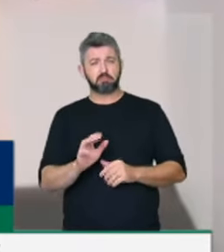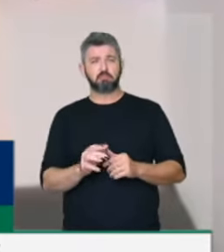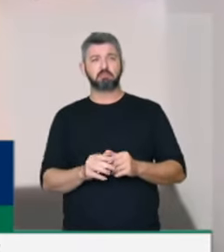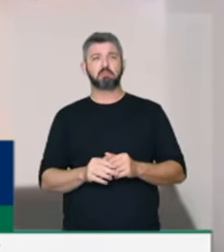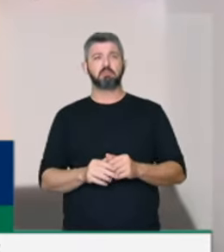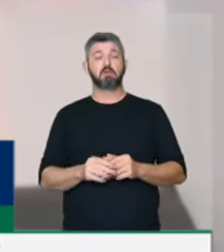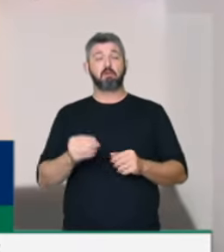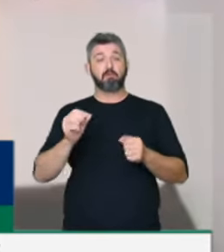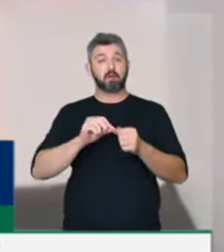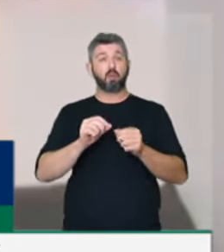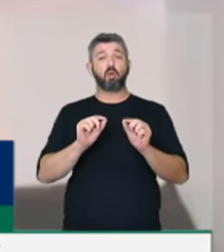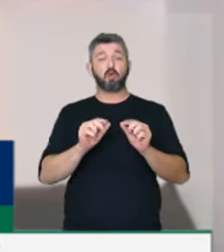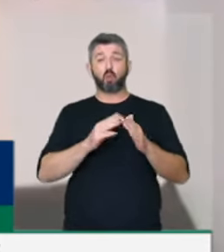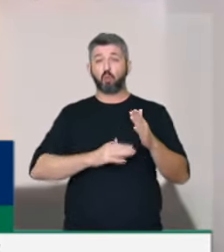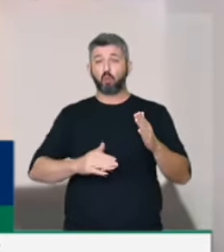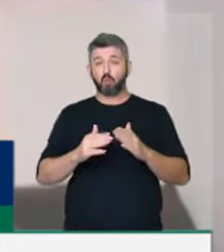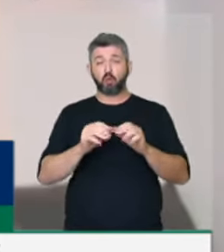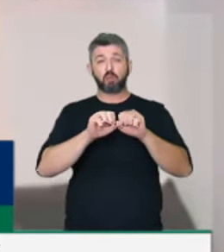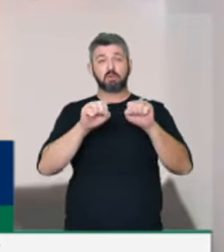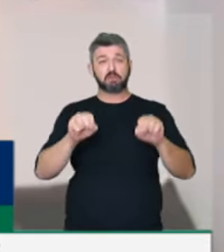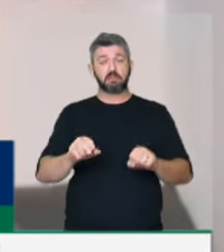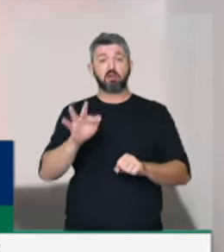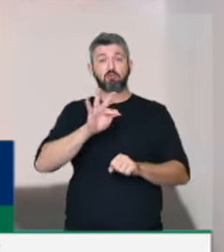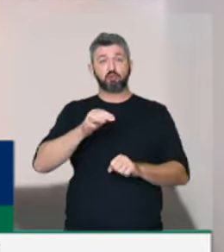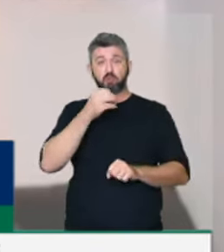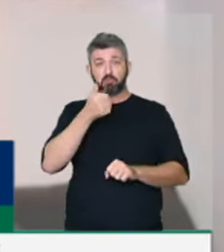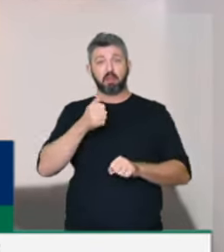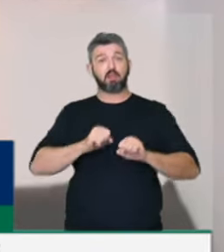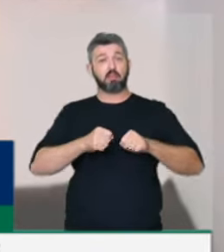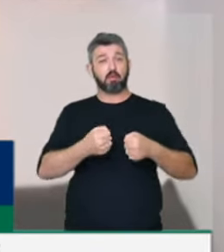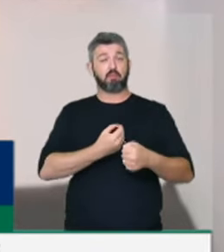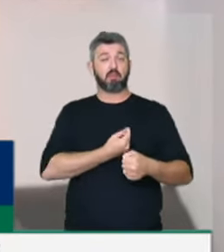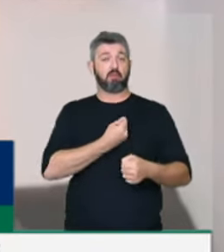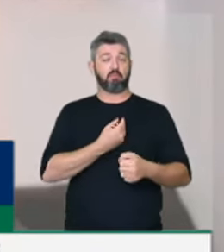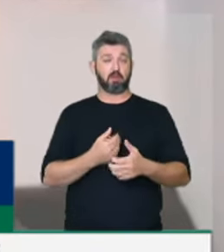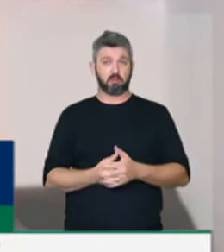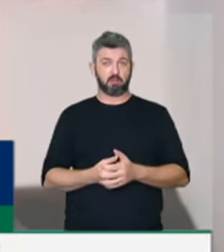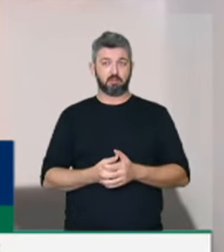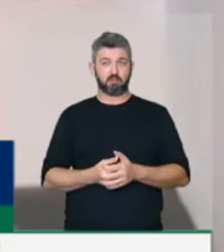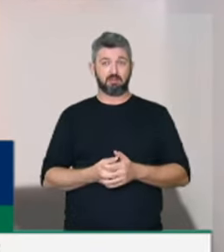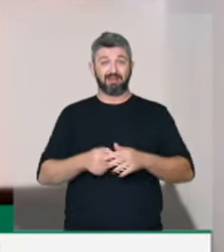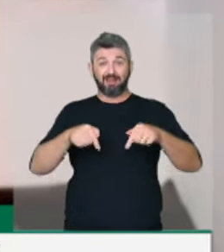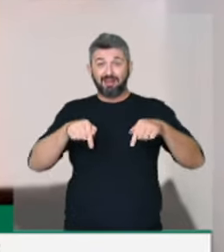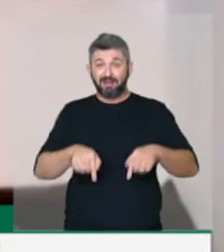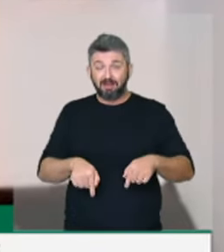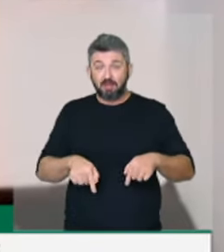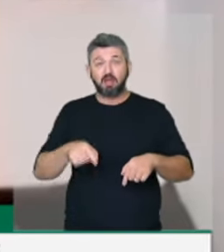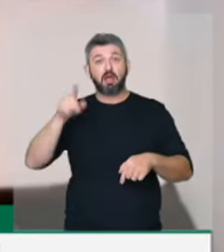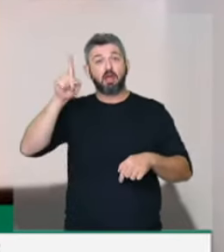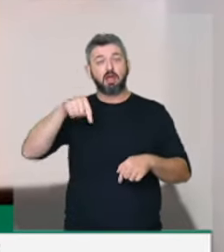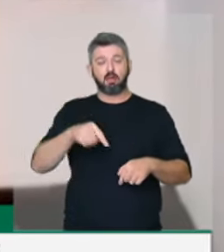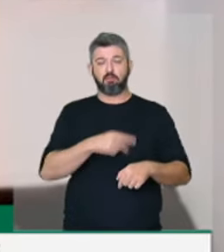FUNCIONAM POSSAM DEFENDER A VIDA, O QUE ESTÁ SE FAZENDO AQUI É TENTAR DIZER, É NECESSÁRIO RECURSO PARA SUS, NECESSÁRIO PARA LEITO DE UTI VIDAS IMPORTAM, TODAS, SEM